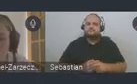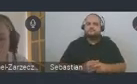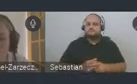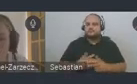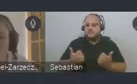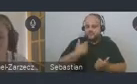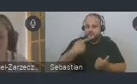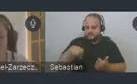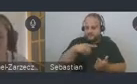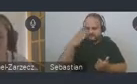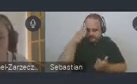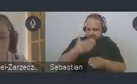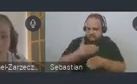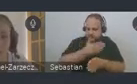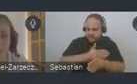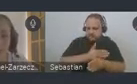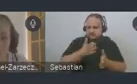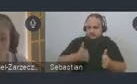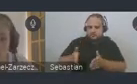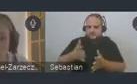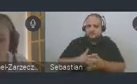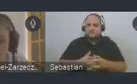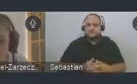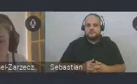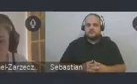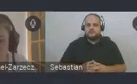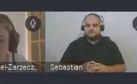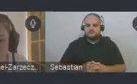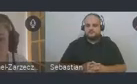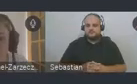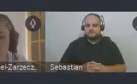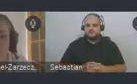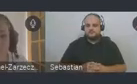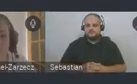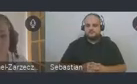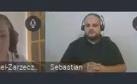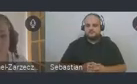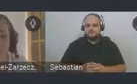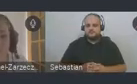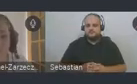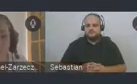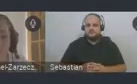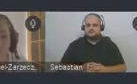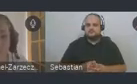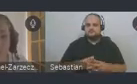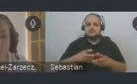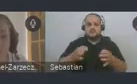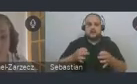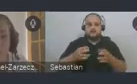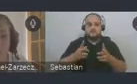Więc to też jest taka forma, od której można zacząć. Natomiast teraz przez pewien czas chciałabym,